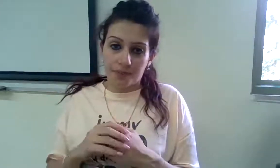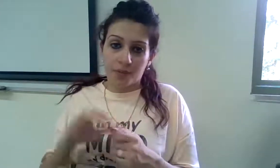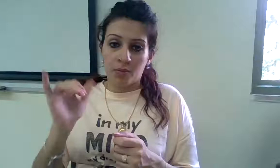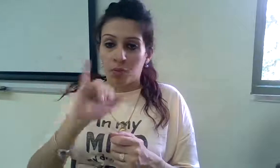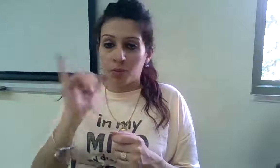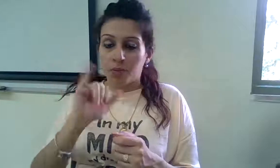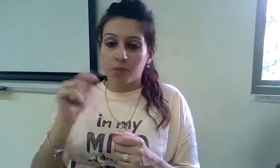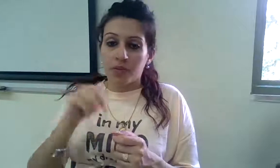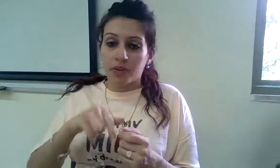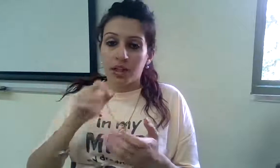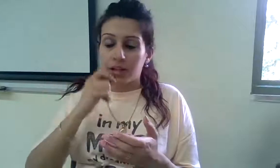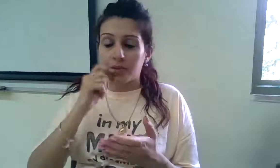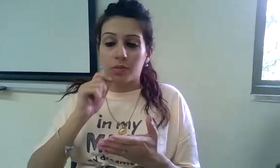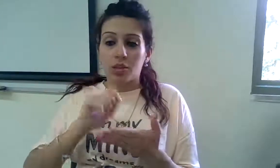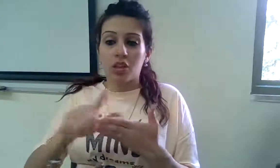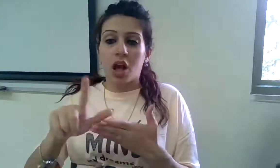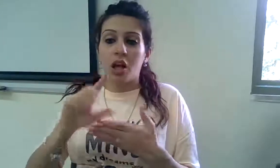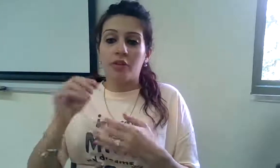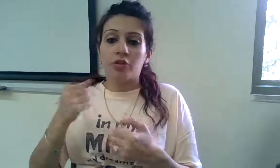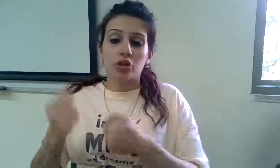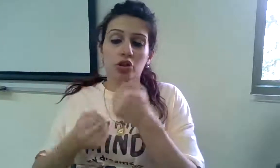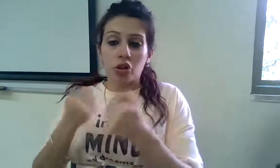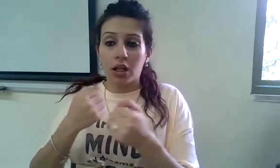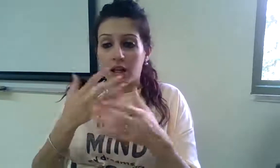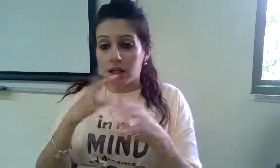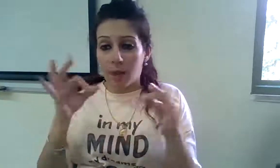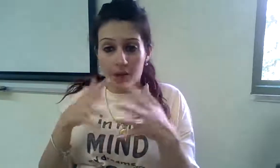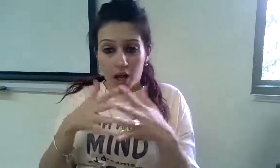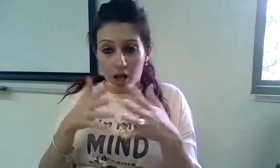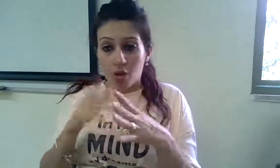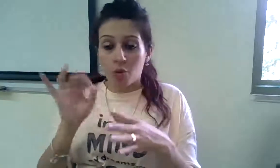ذكر بانه من الضروري وخلال أوقات الأزمات العالمية مثل الكورونا